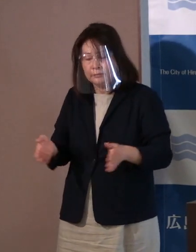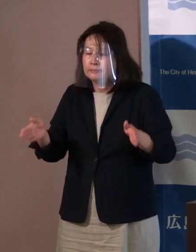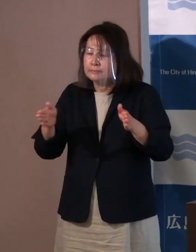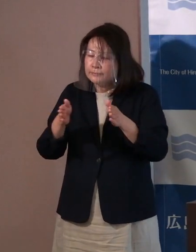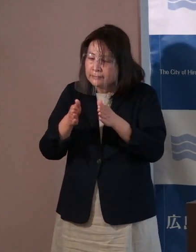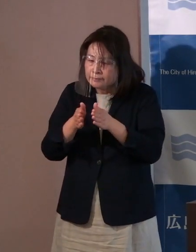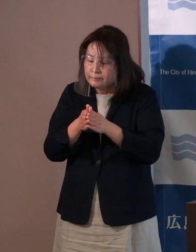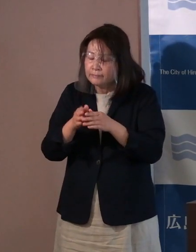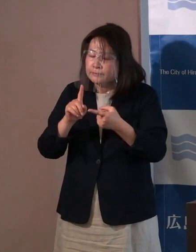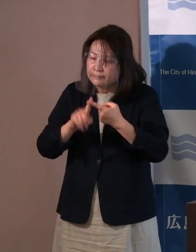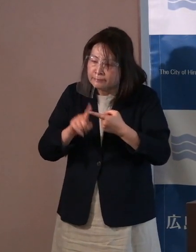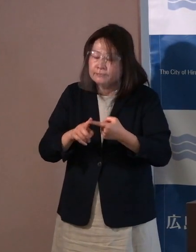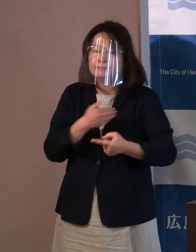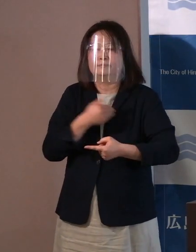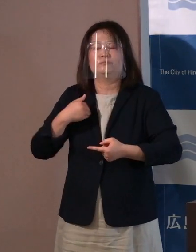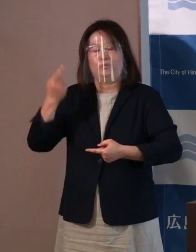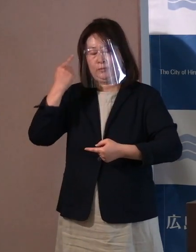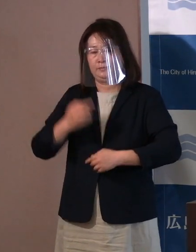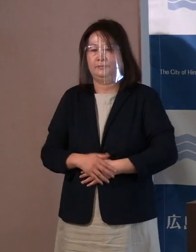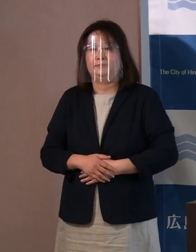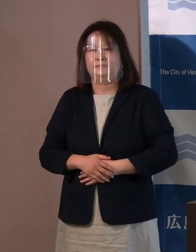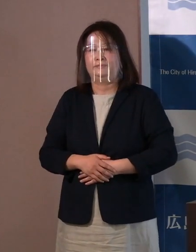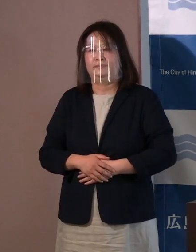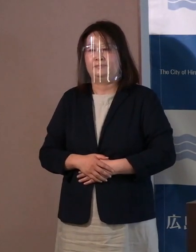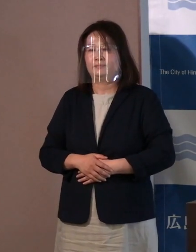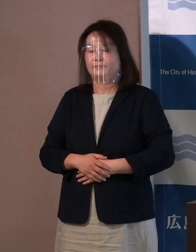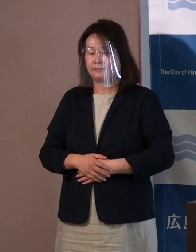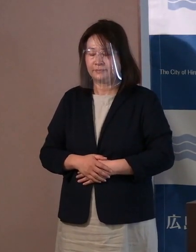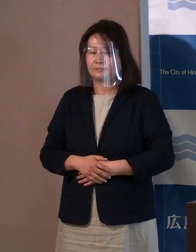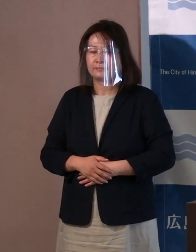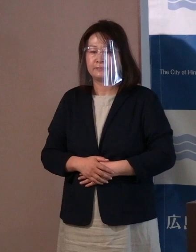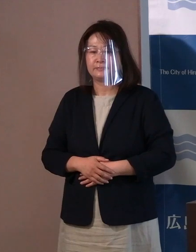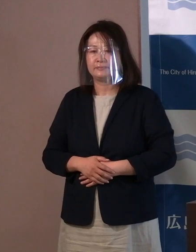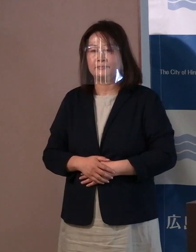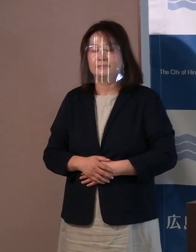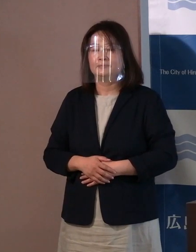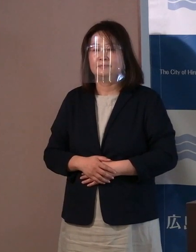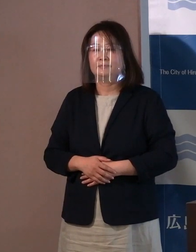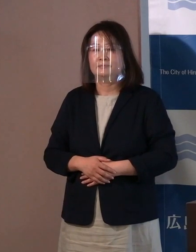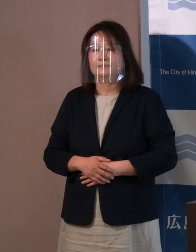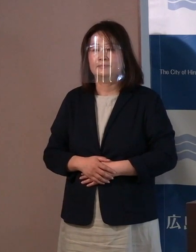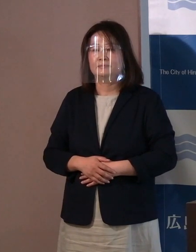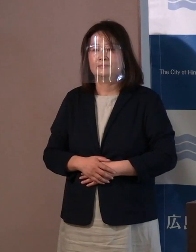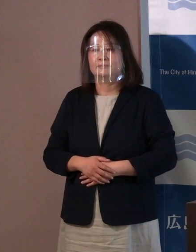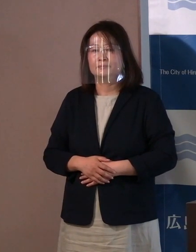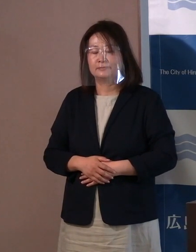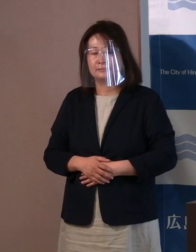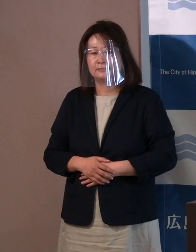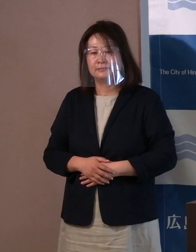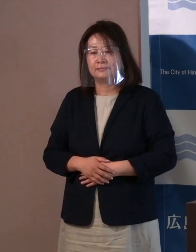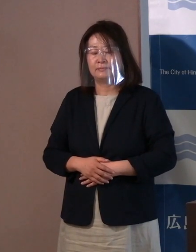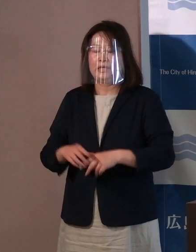構造的には こういう構造になっていると思います｡ そうした中で､とりわけ日本政府には､